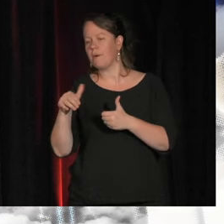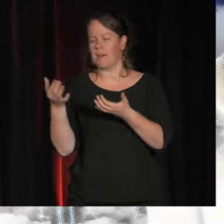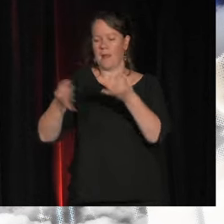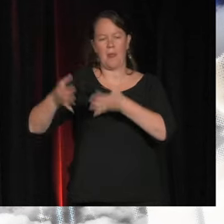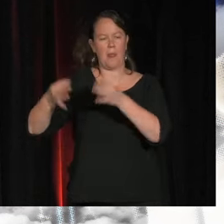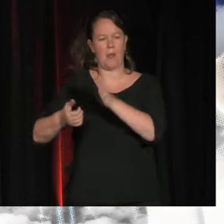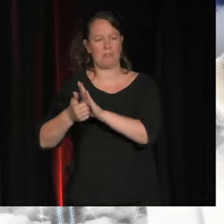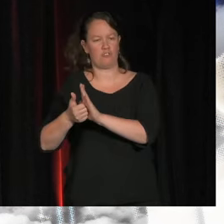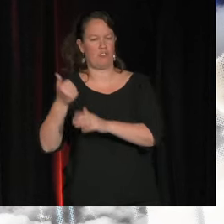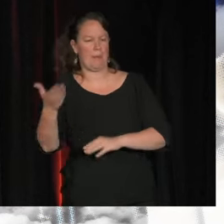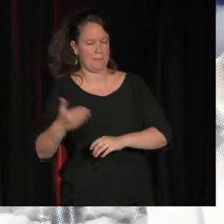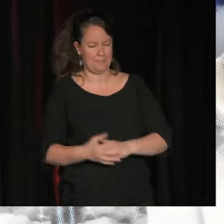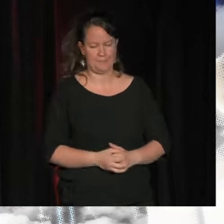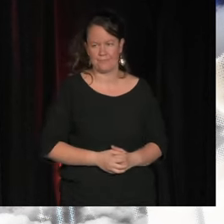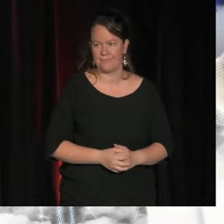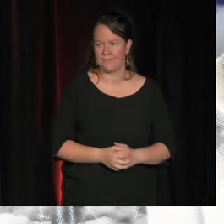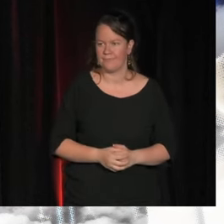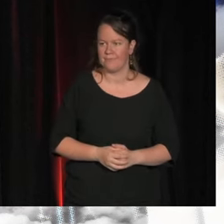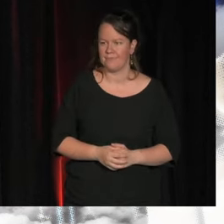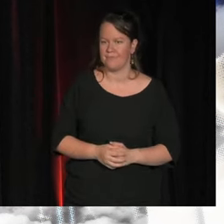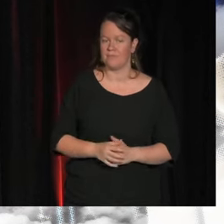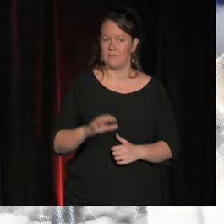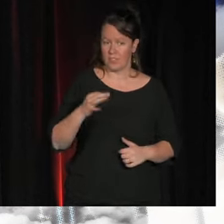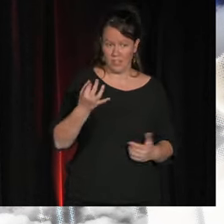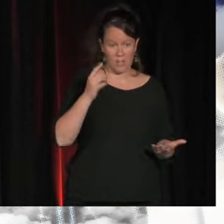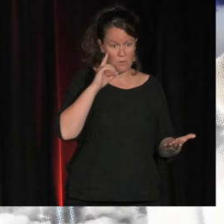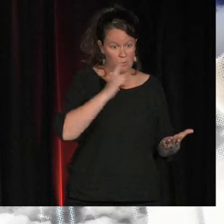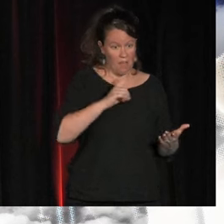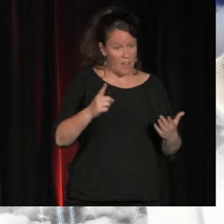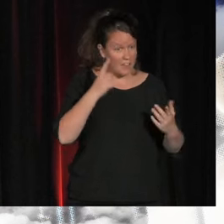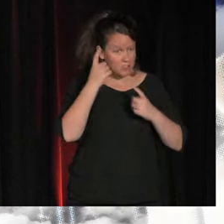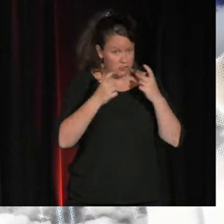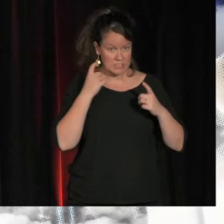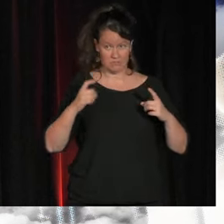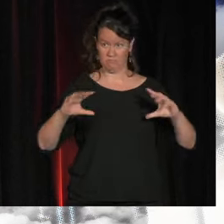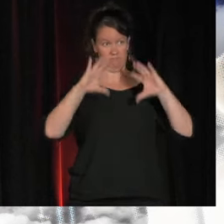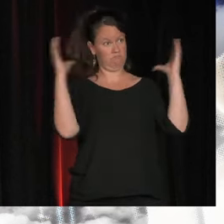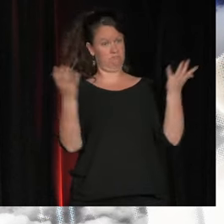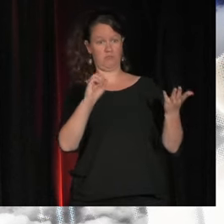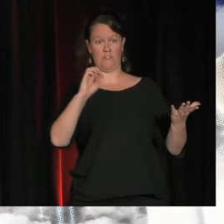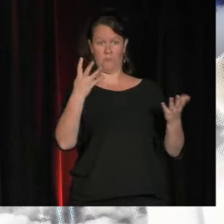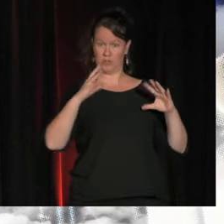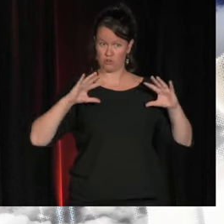On va peut-être pouvoir commencer même à rentrer un petit peu dans l'analyse plus du design d'Overwatch. C'est un hero shooter, Maxime, c'est ça ?